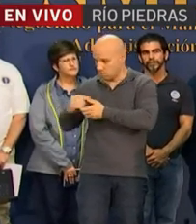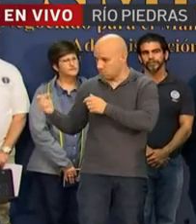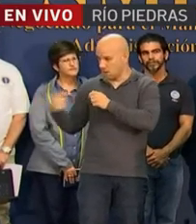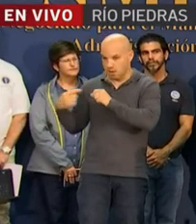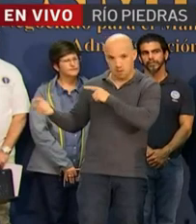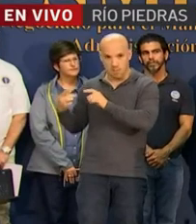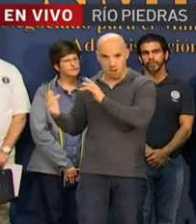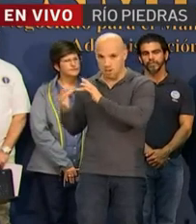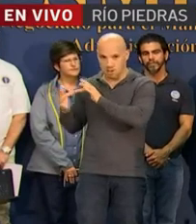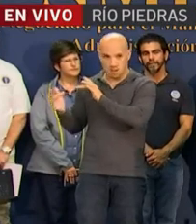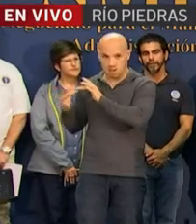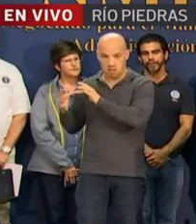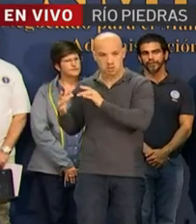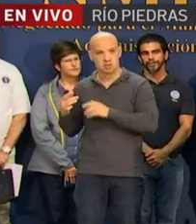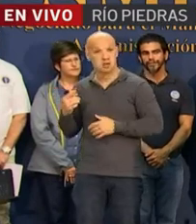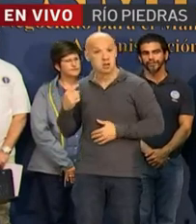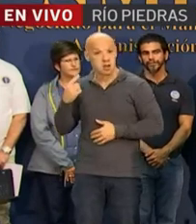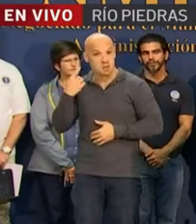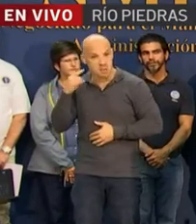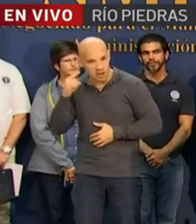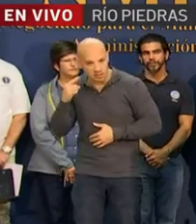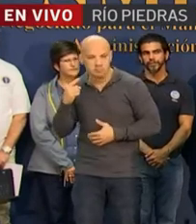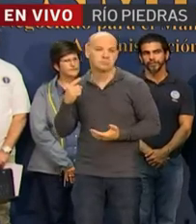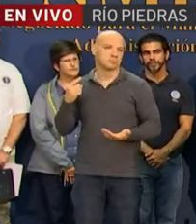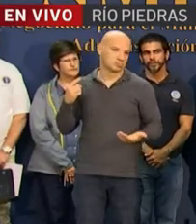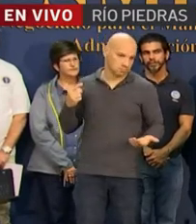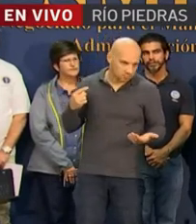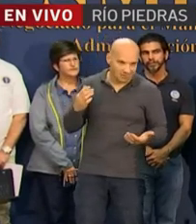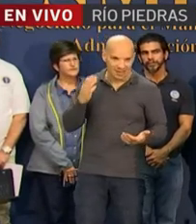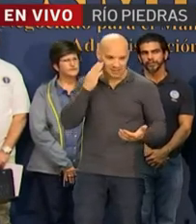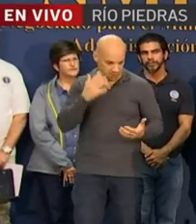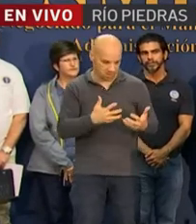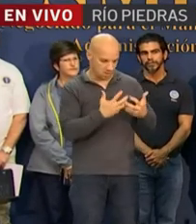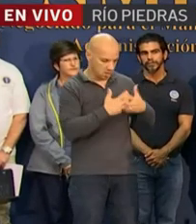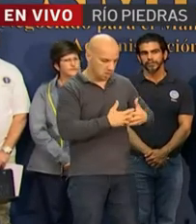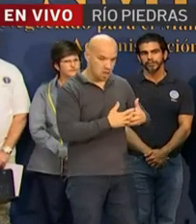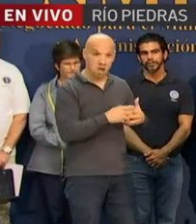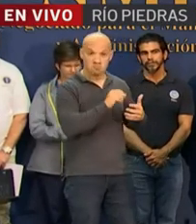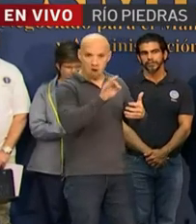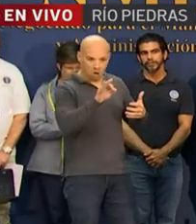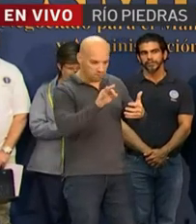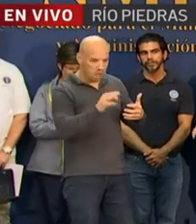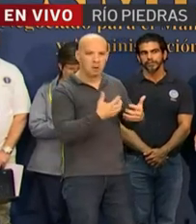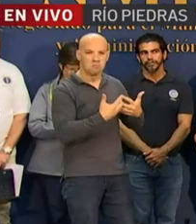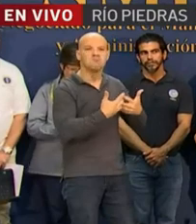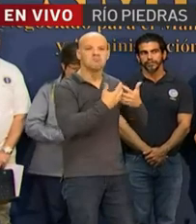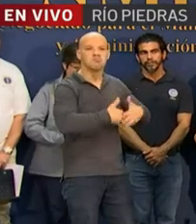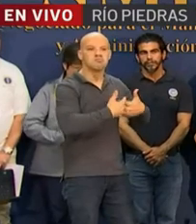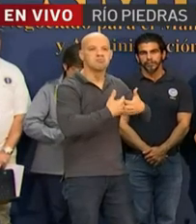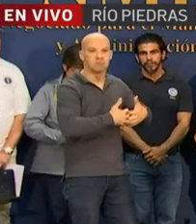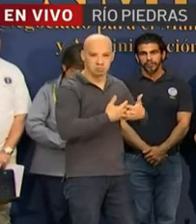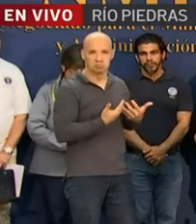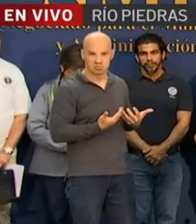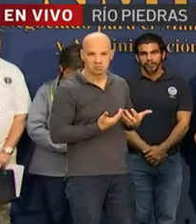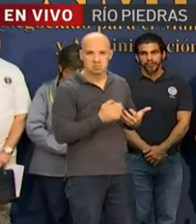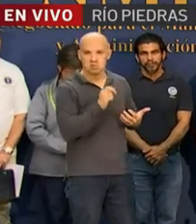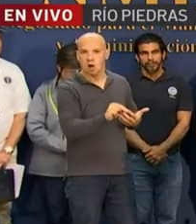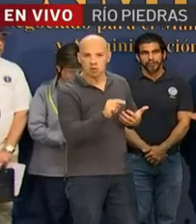AÑADAN. LO QUE ESTAMOS HACIENDO